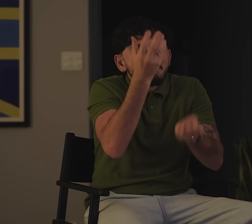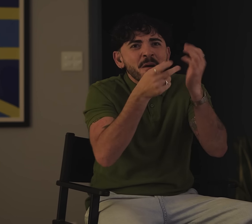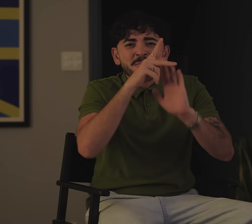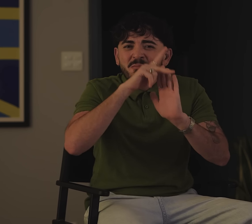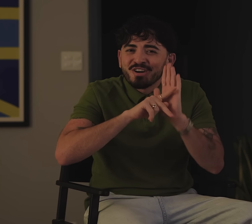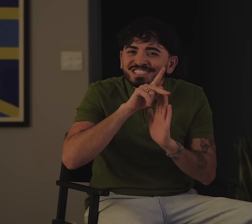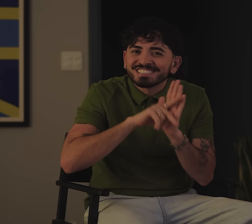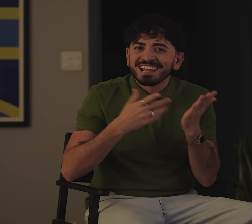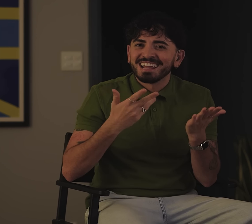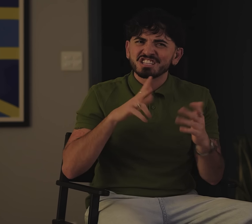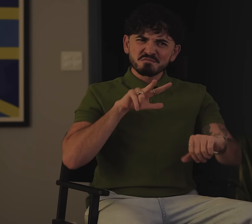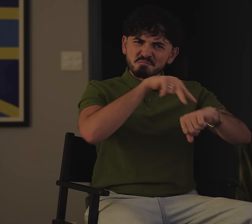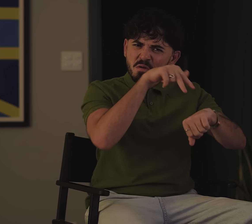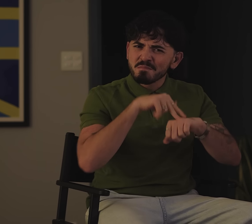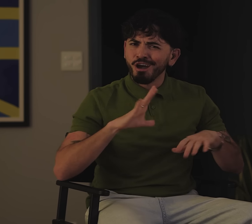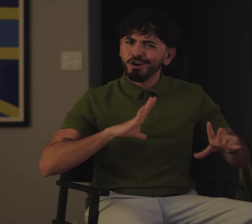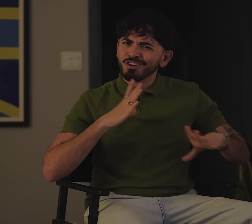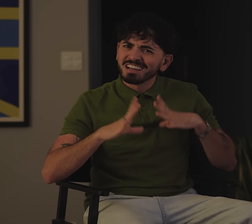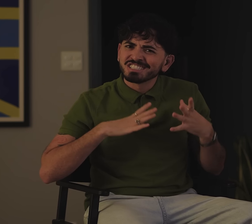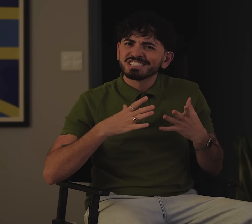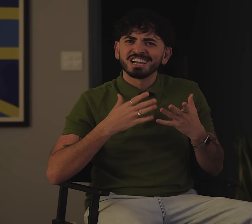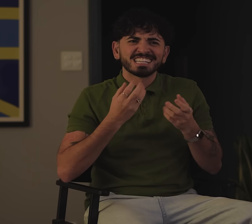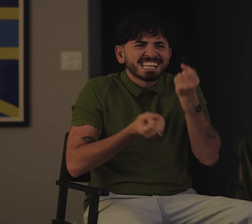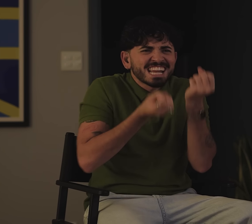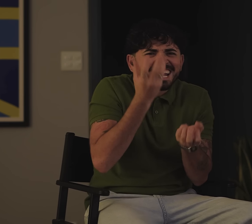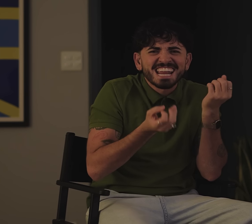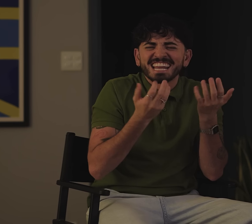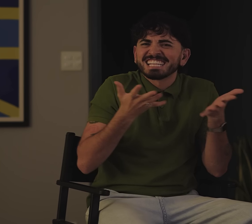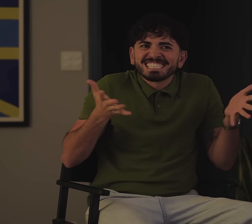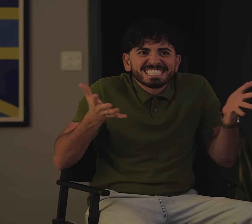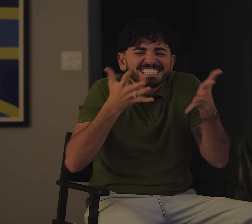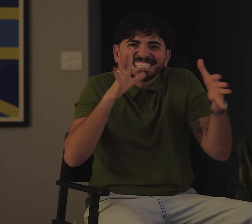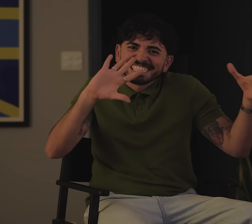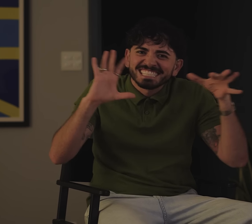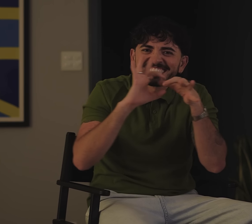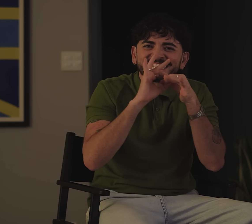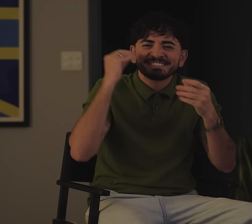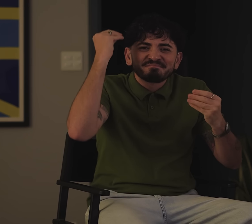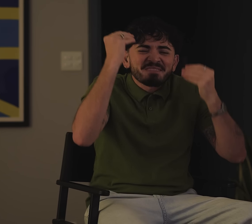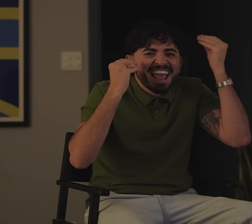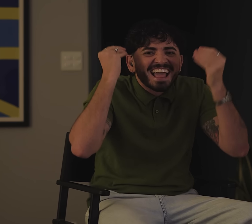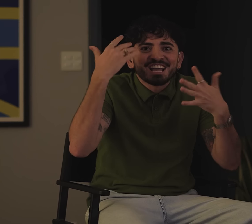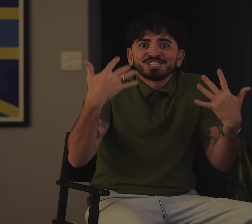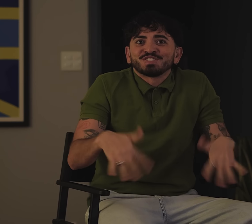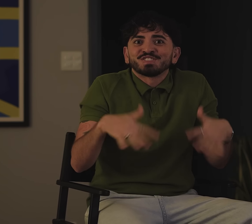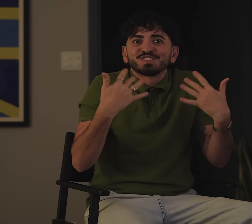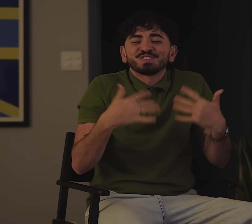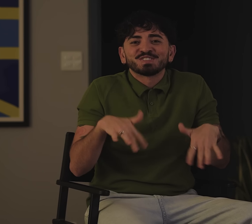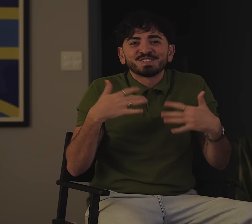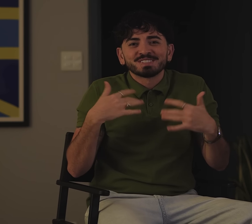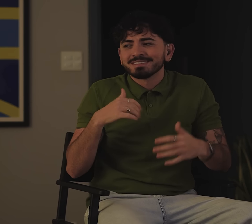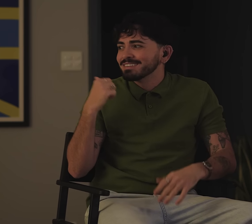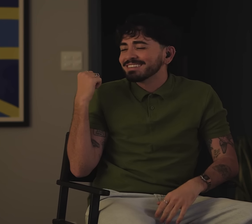ocupando espaços, liderando projetos, criando oportunidades e subindo em palcos. E que tantas pessoas incríveis se somariam para construir tudo isso.